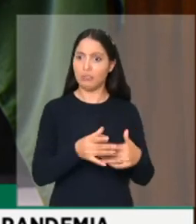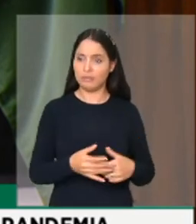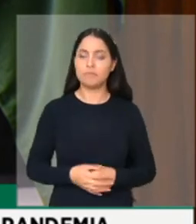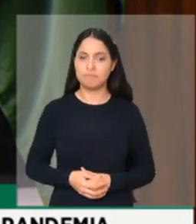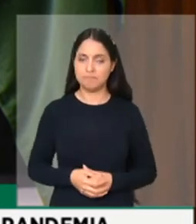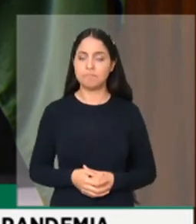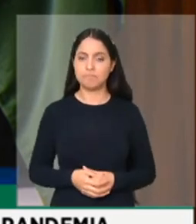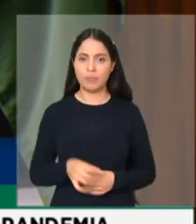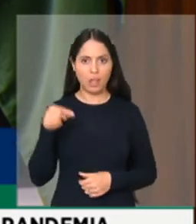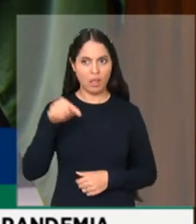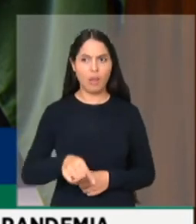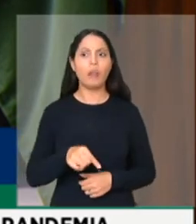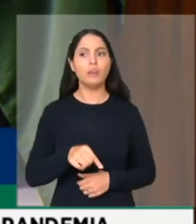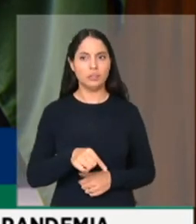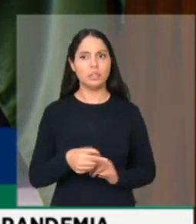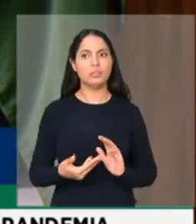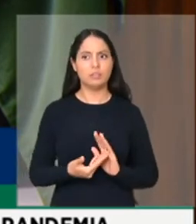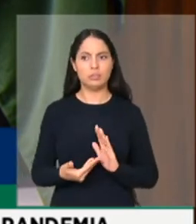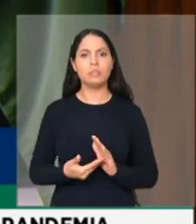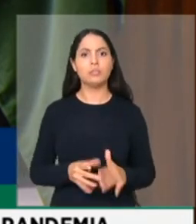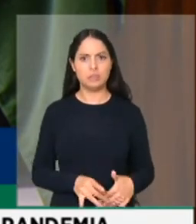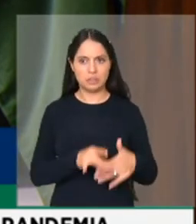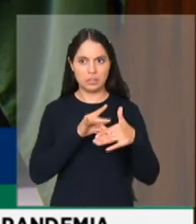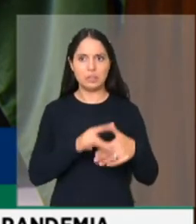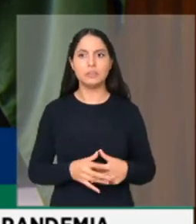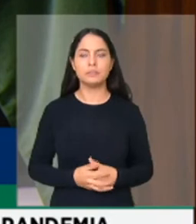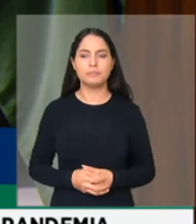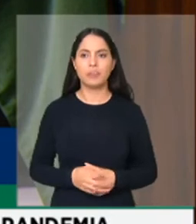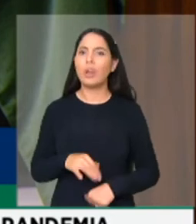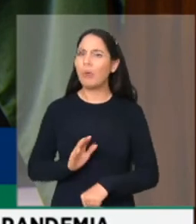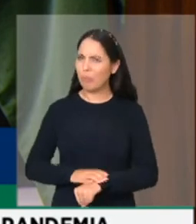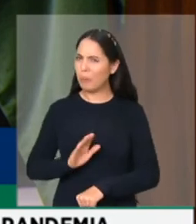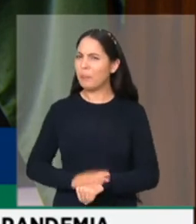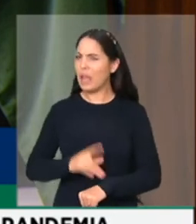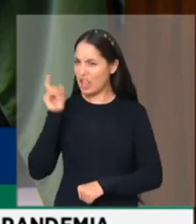DOS DEPUTADOS. FORAM MOMENTOS DIFÍCEIS EM VIRTUDE DESSA PANDEMIA. [SOA A CAMPAINHA]. QUE NÓS... NOS